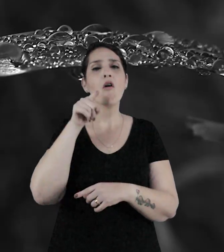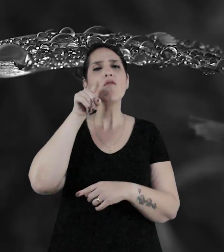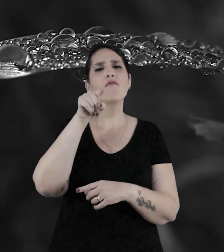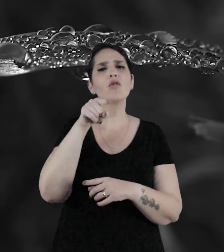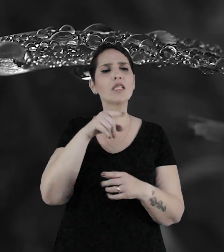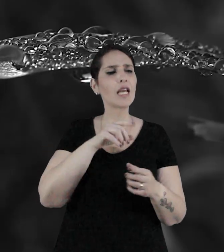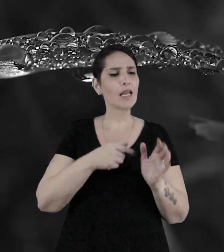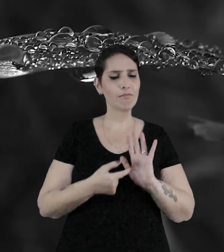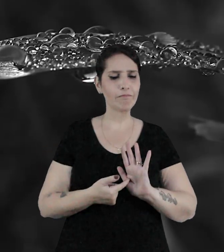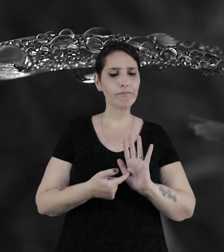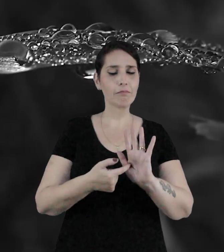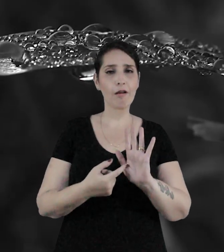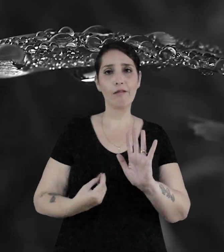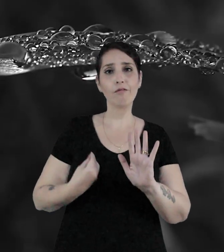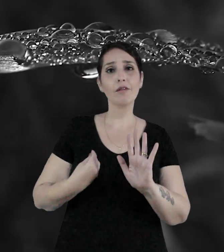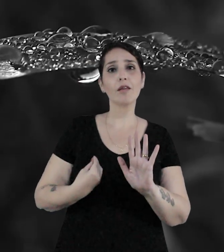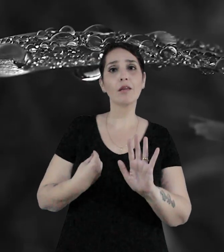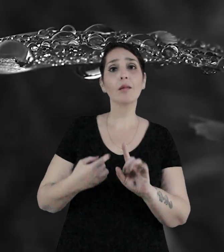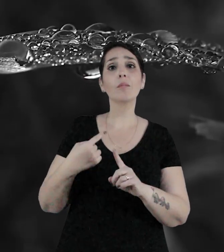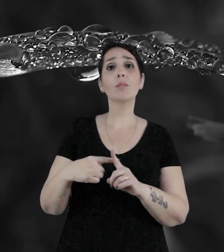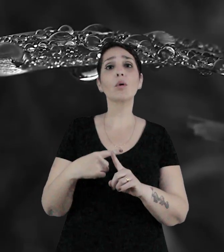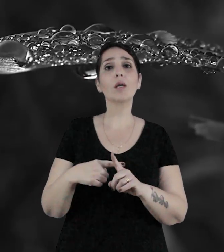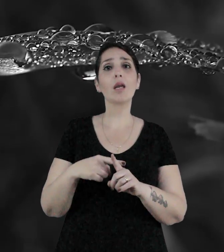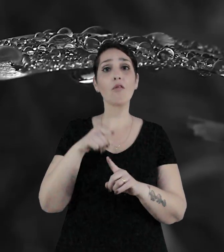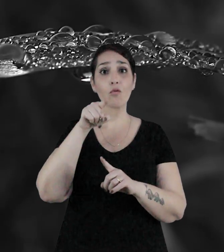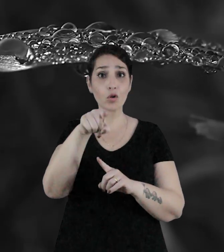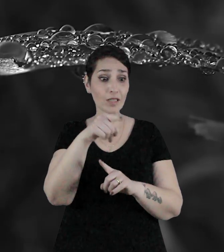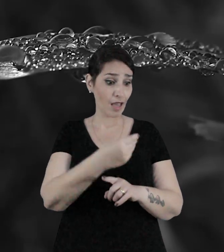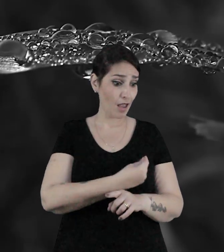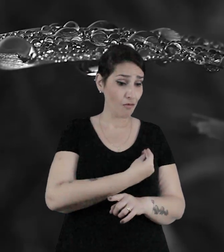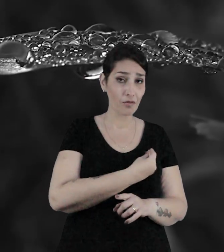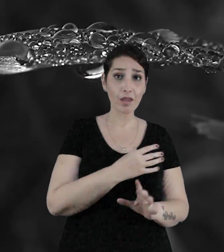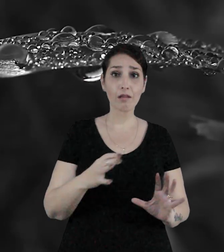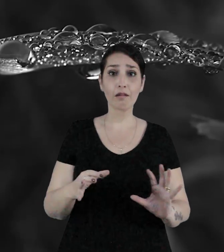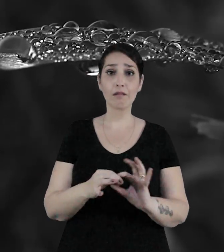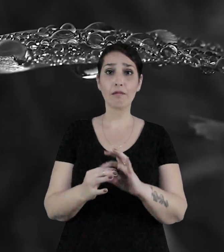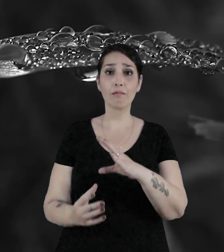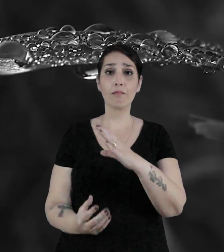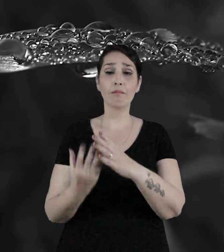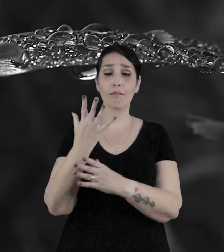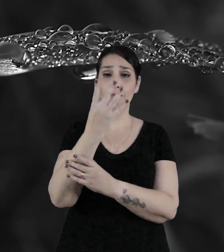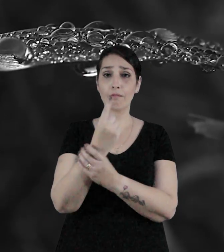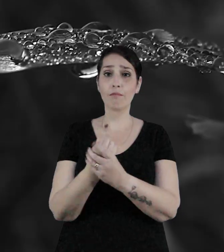E você reflete a vida, porque você e a vida são um só.